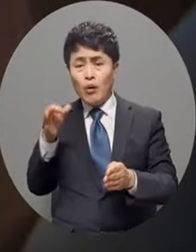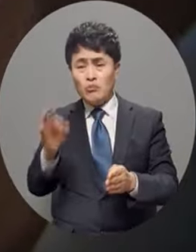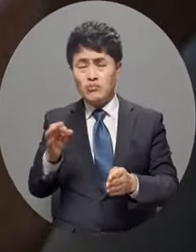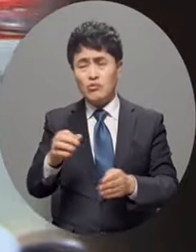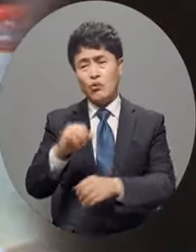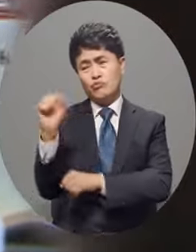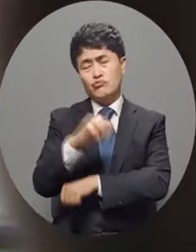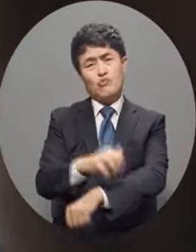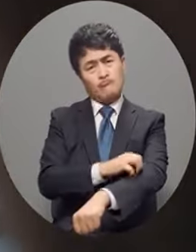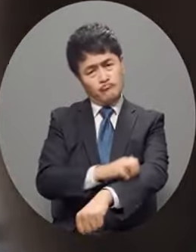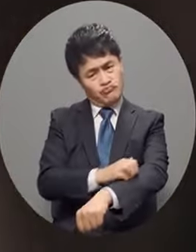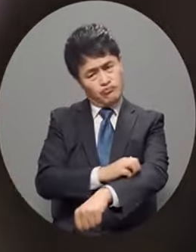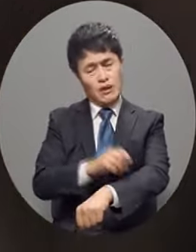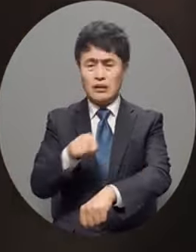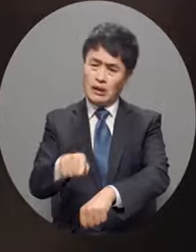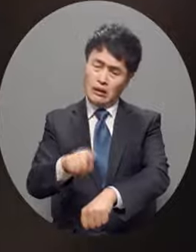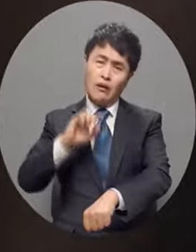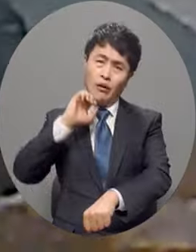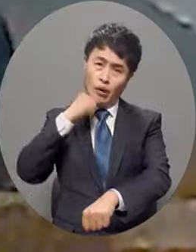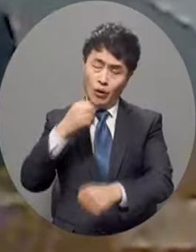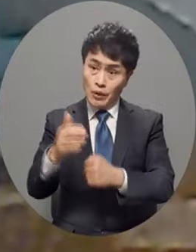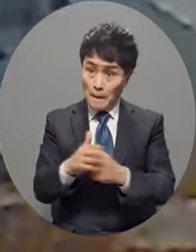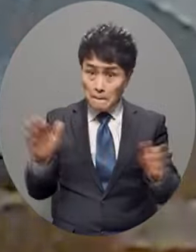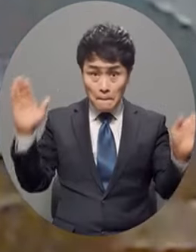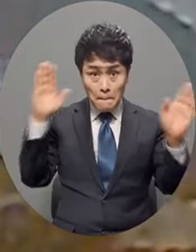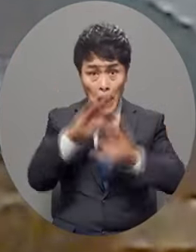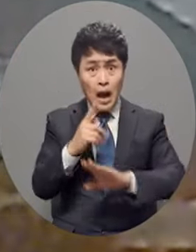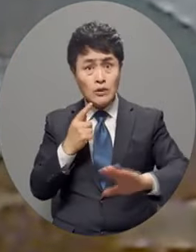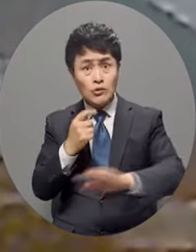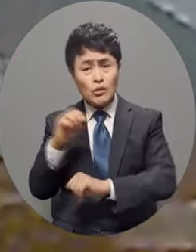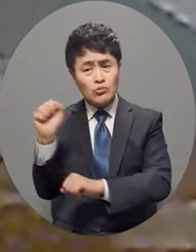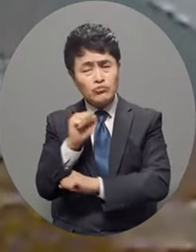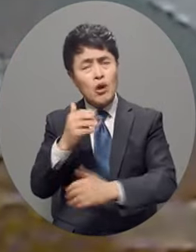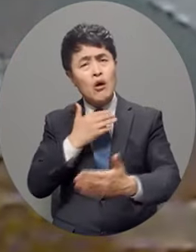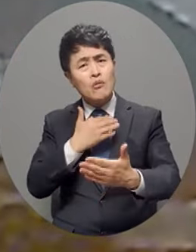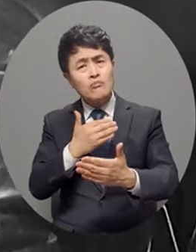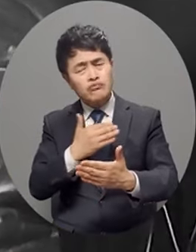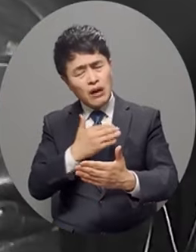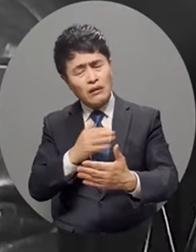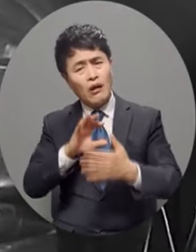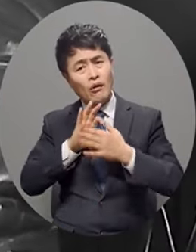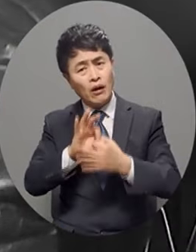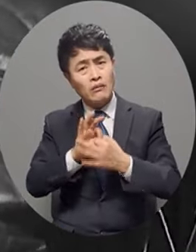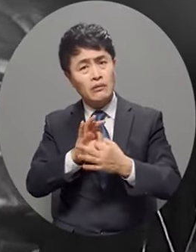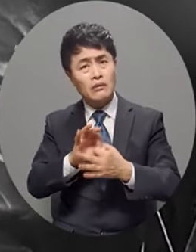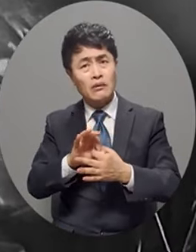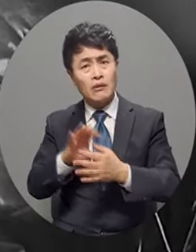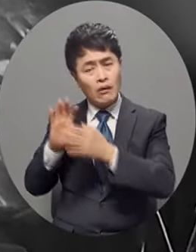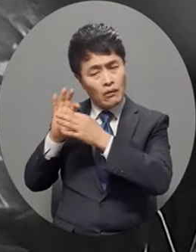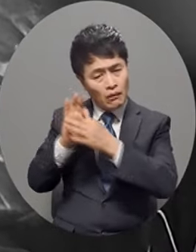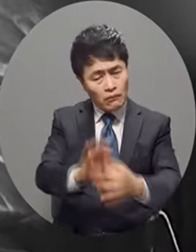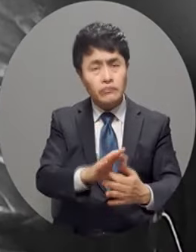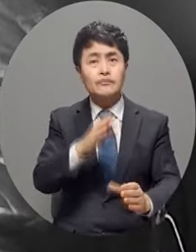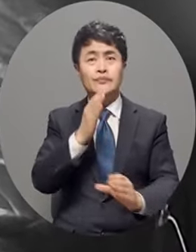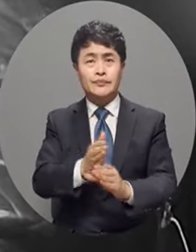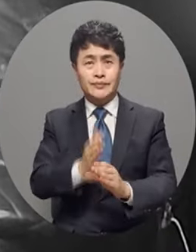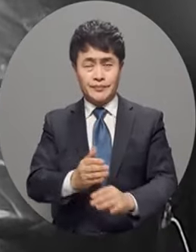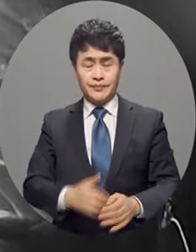하지만 설치 비용이나 운전자 불편 때문에 현실화가 어려워 한밤중 택시기사들의 불안과의 싸움은 계속되고 있습니다. MBC 뉴스 전재웅입니다.